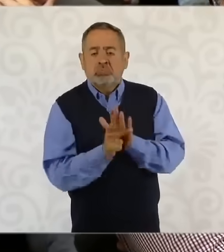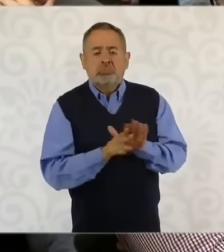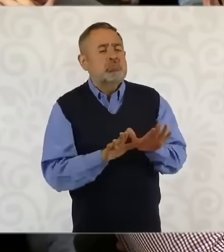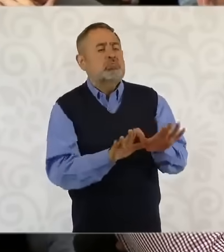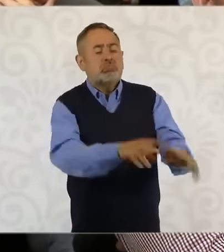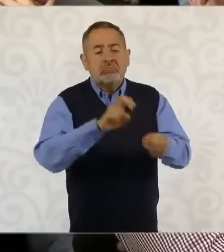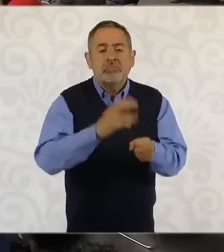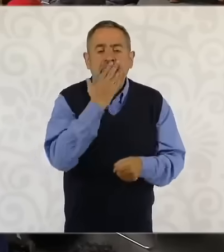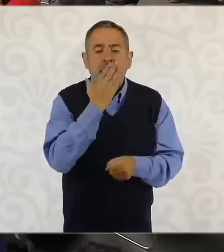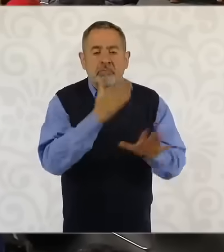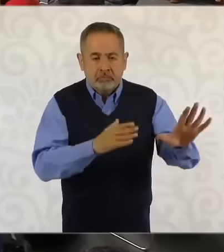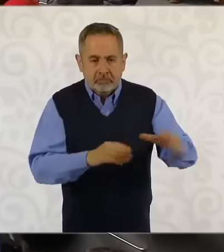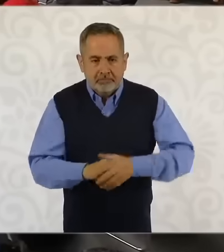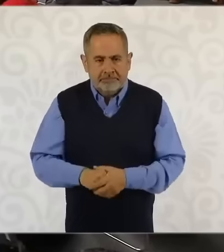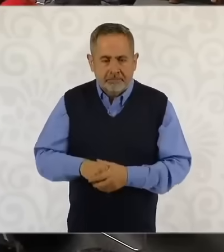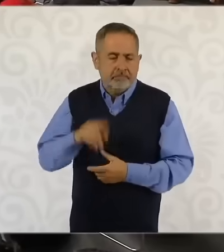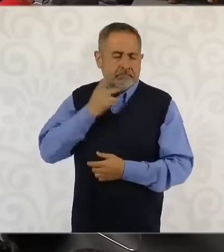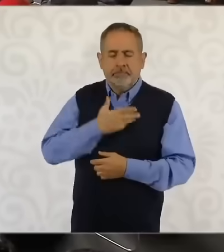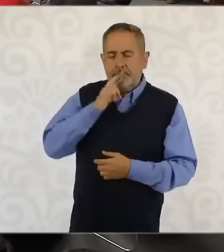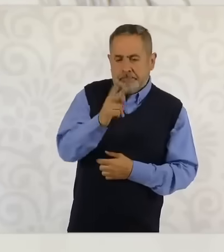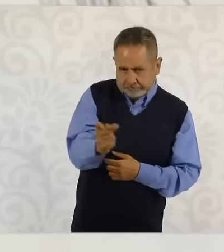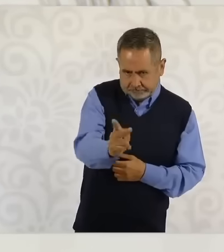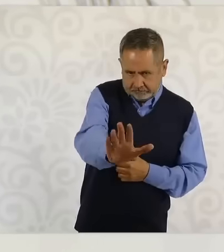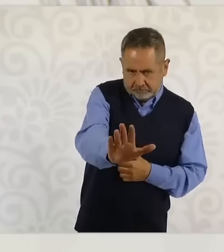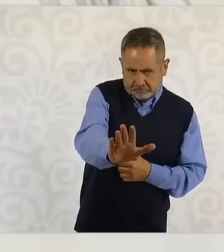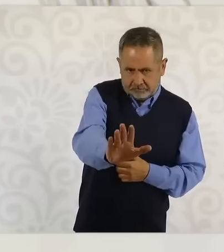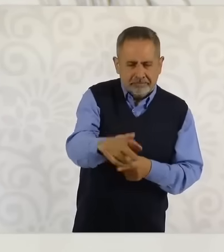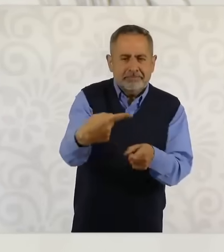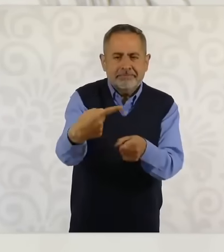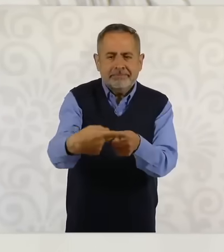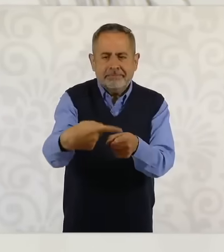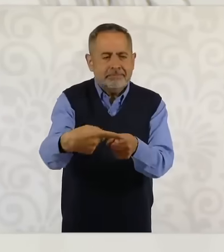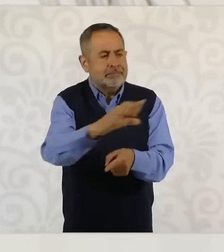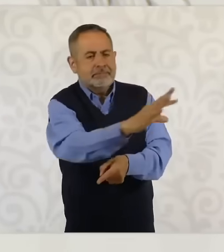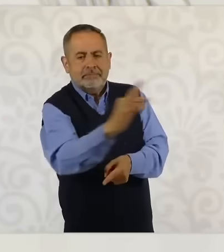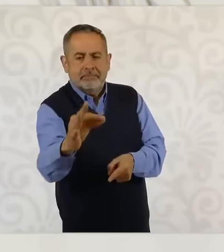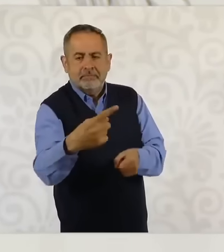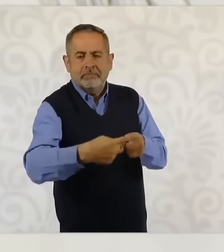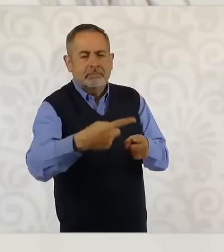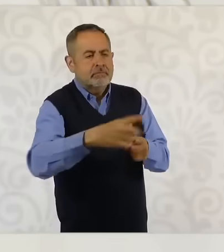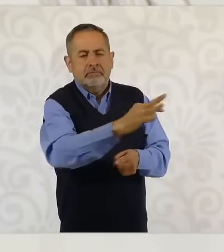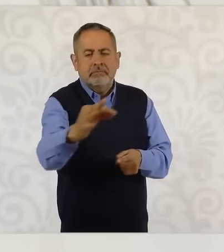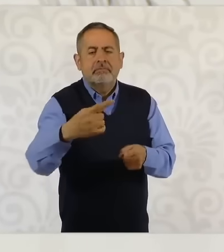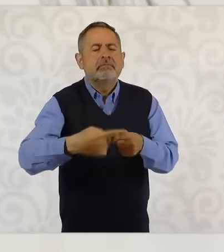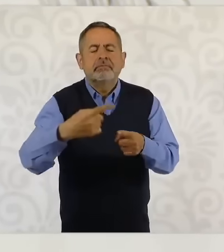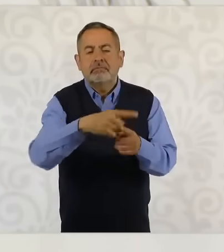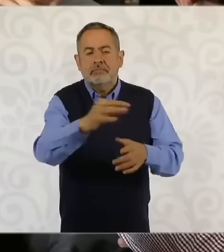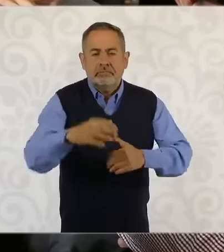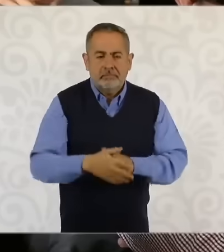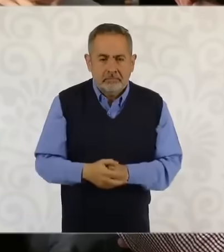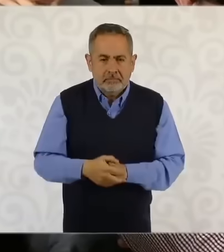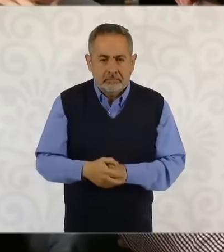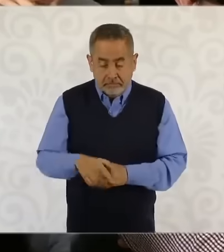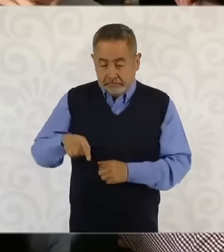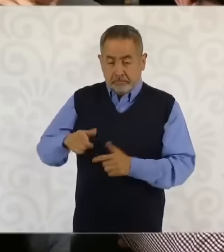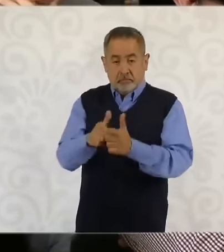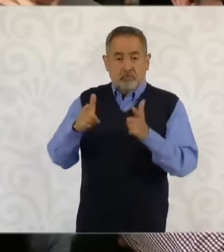Sonora pregunto ¿quién eligió a esta persona que tú dices eh la propuso el ejecutivo por eso pero